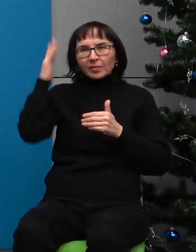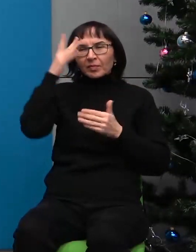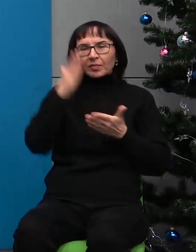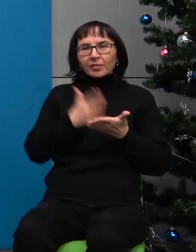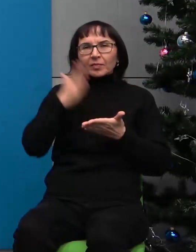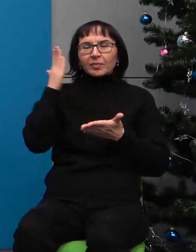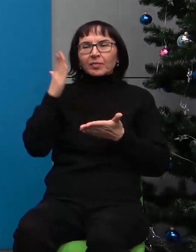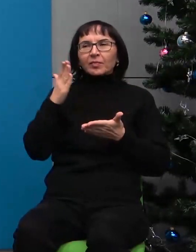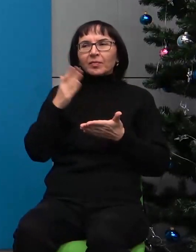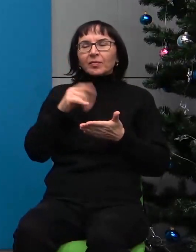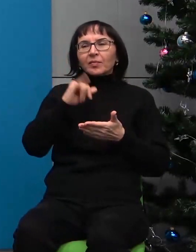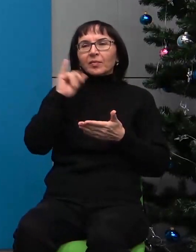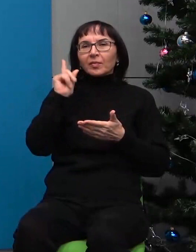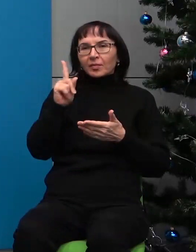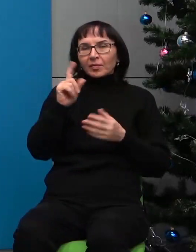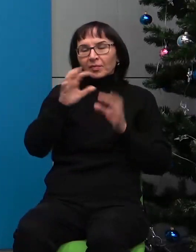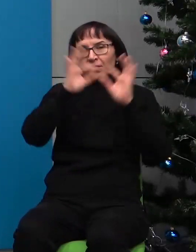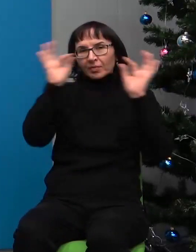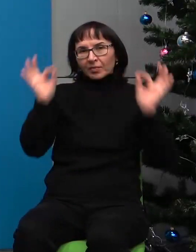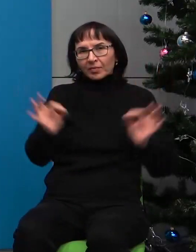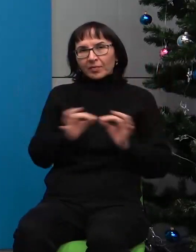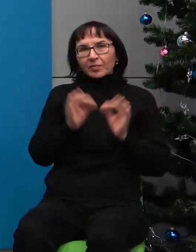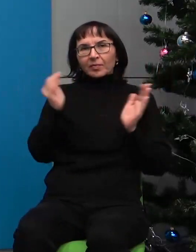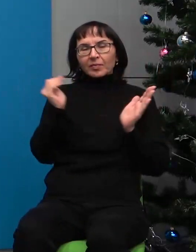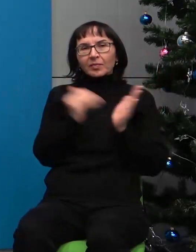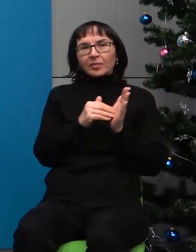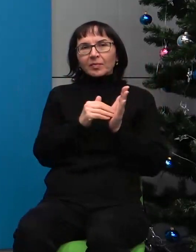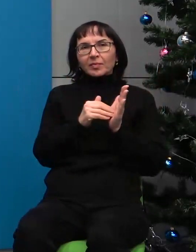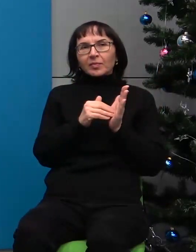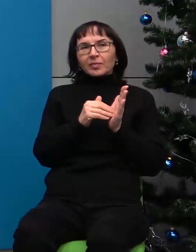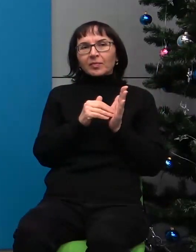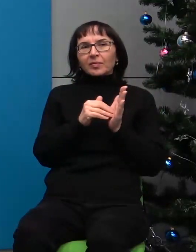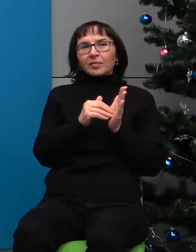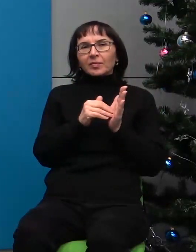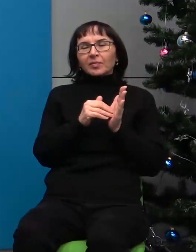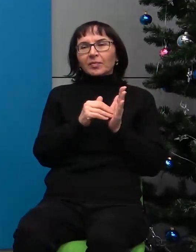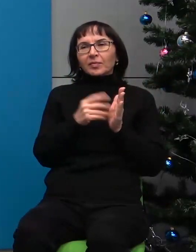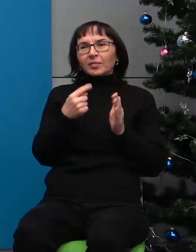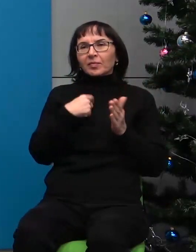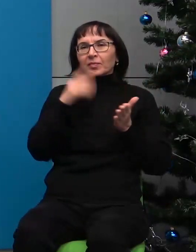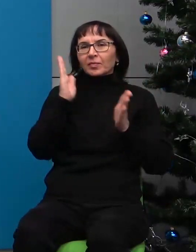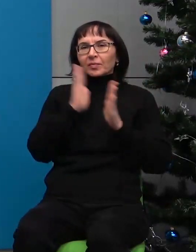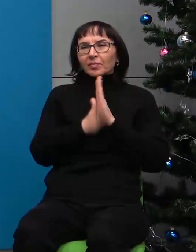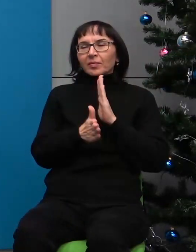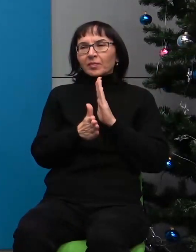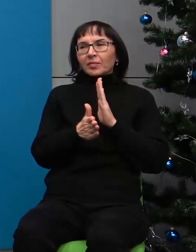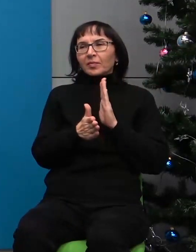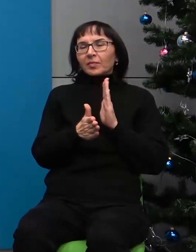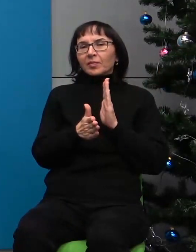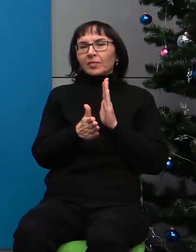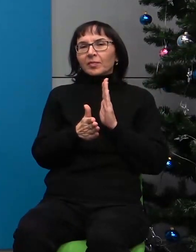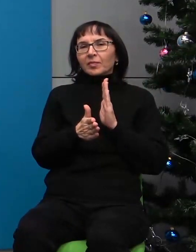ale ogólnie to się powinno. I ja po prostu mam taki radar na ciekawe rzeczy